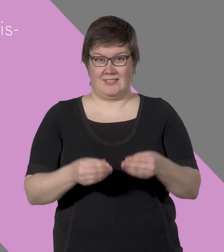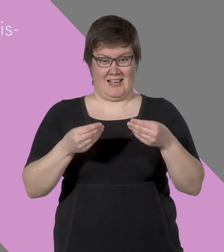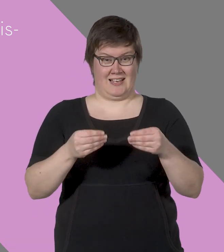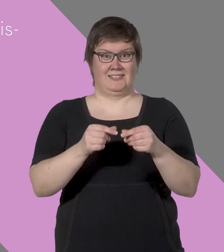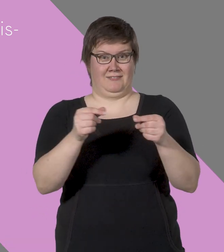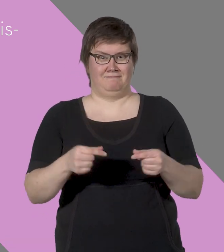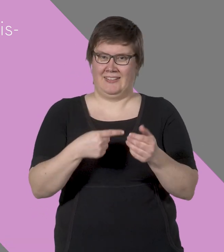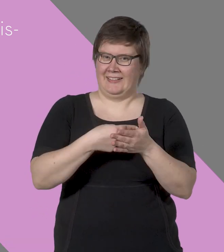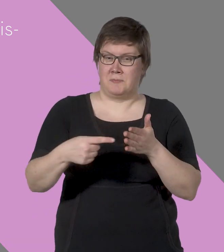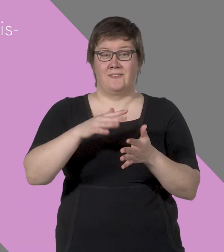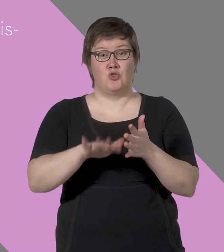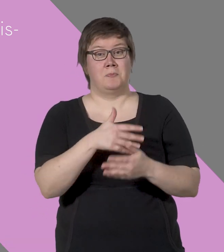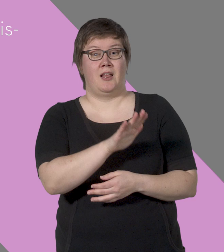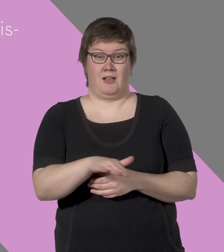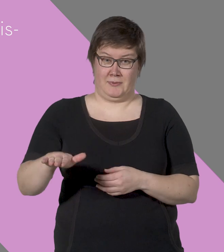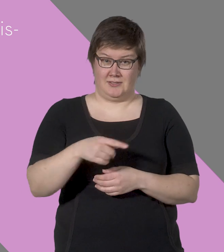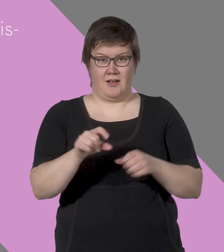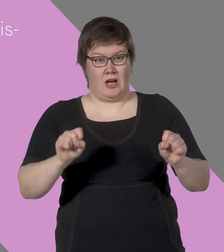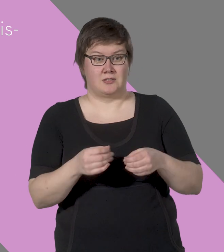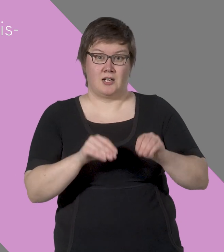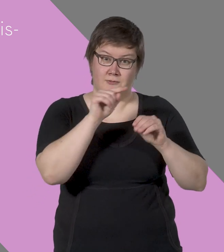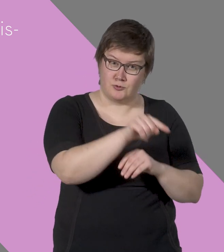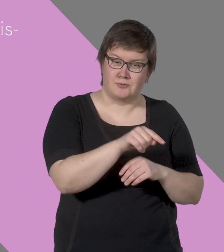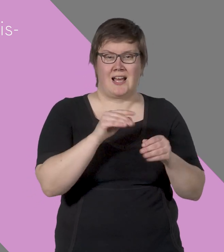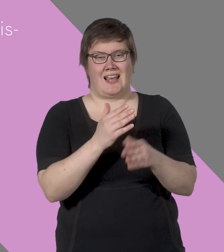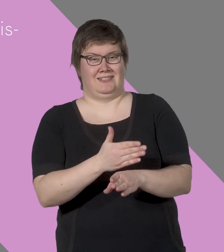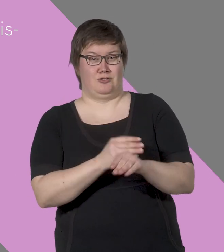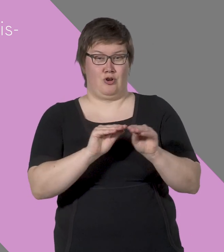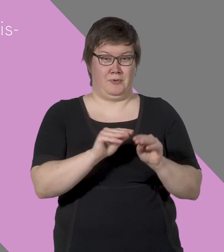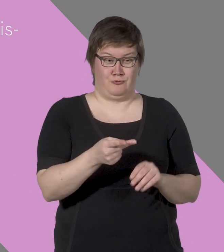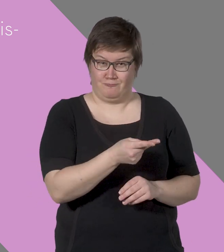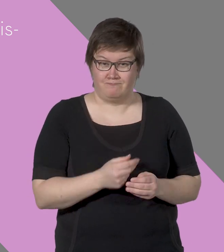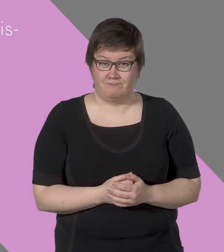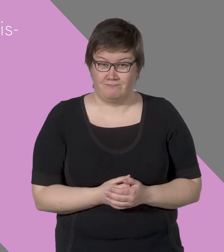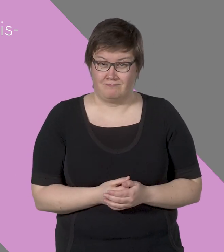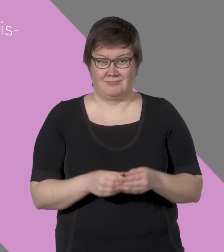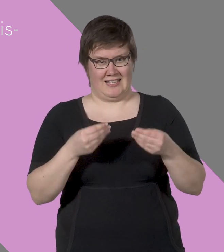Viittomakieliset lapset varhais- kasvatuksessa ja esiopetuksessa -esitteen -